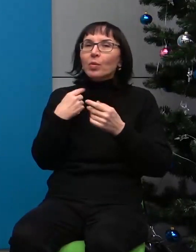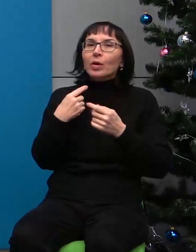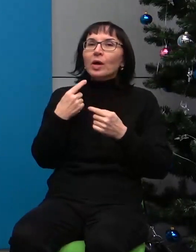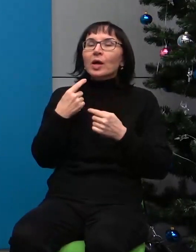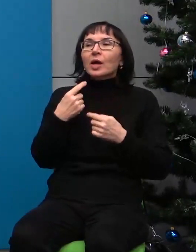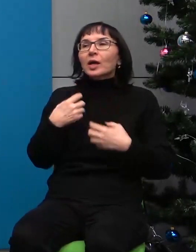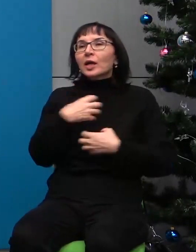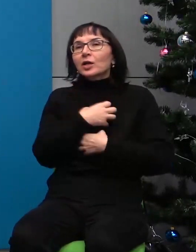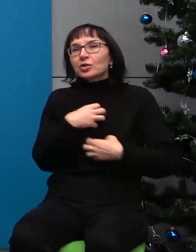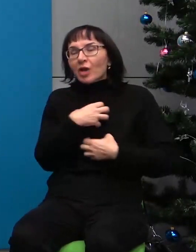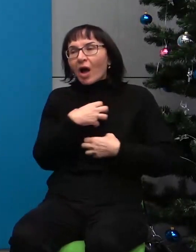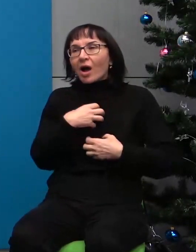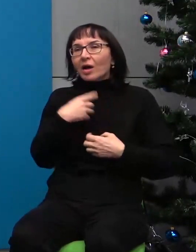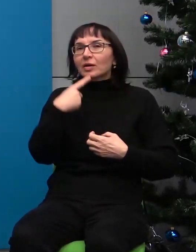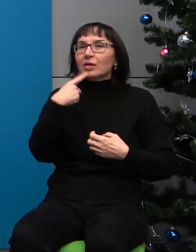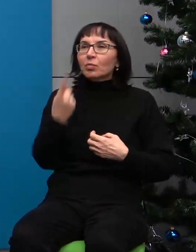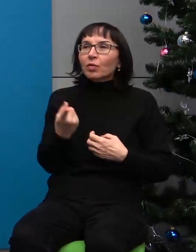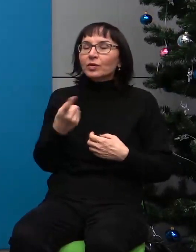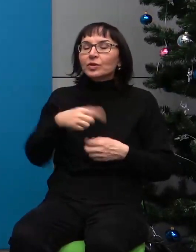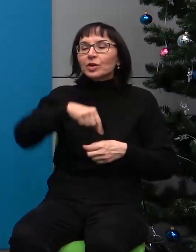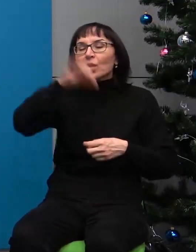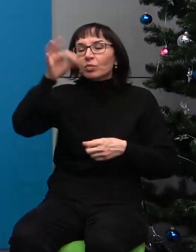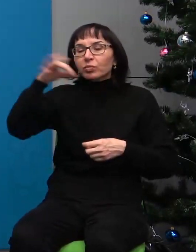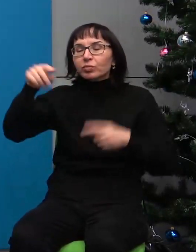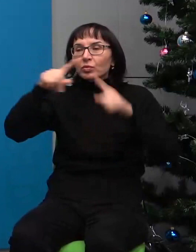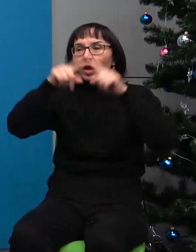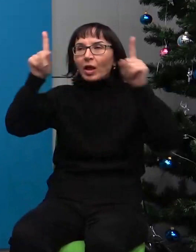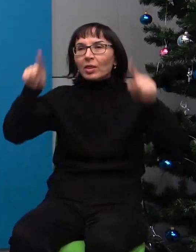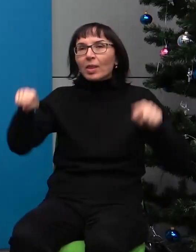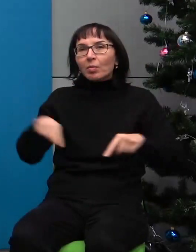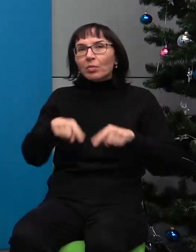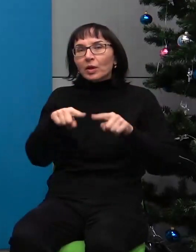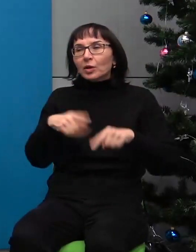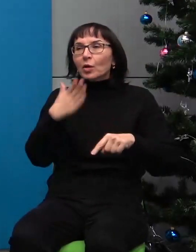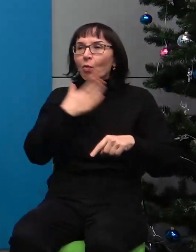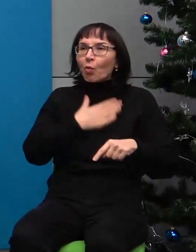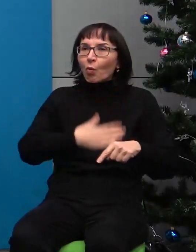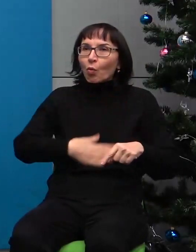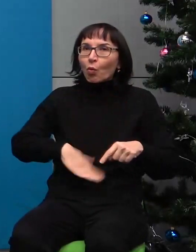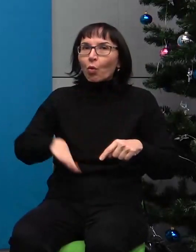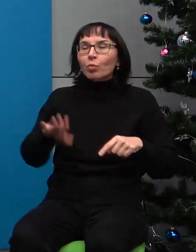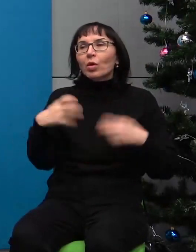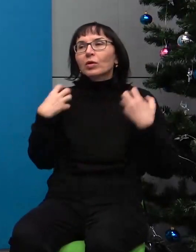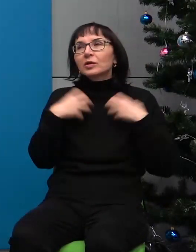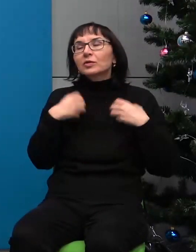jakieś tam wykresy, rubryczki, pięciu ulubionych zwierzątek, co byś chciał najbardziej zrobić.